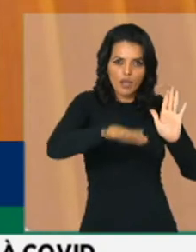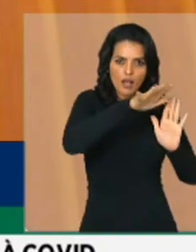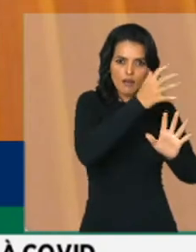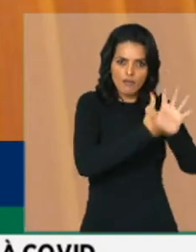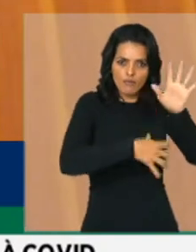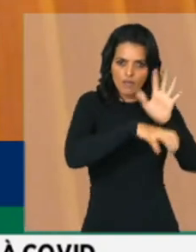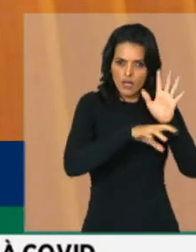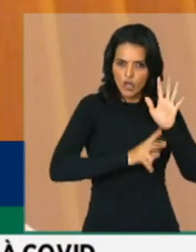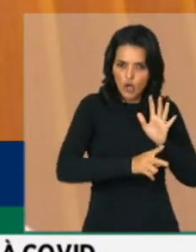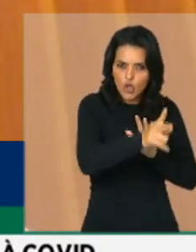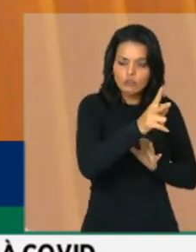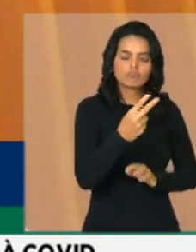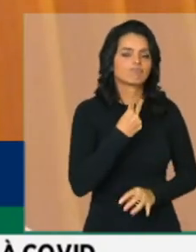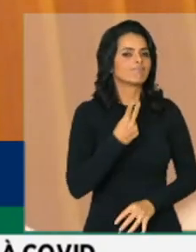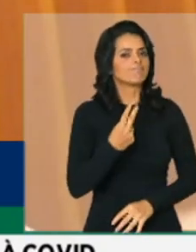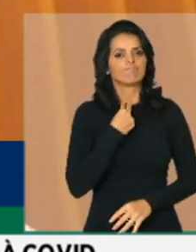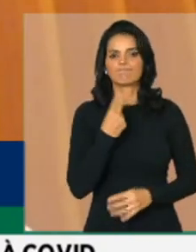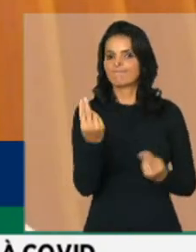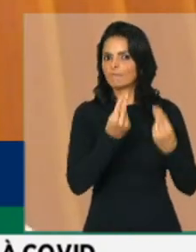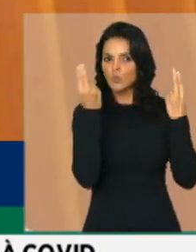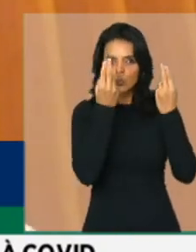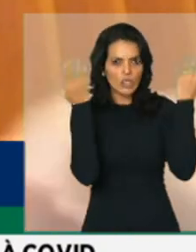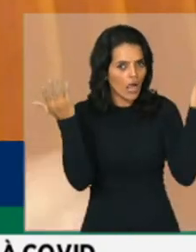INFELIZMENTE... TEM AGIDO MENOS DO QUE DEVERIA, PODE E DEVE CONTINUAR AGINDO A